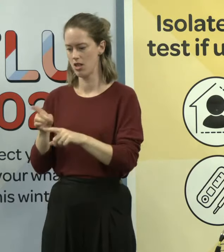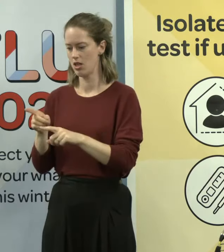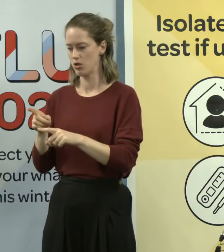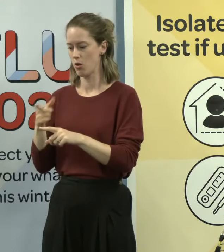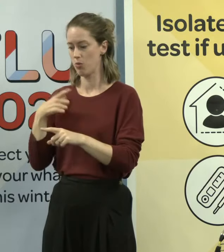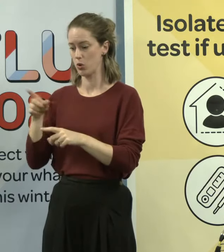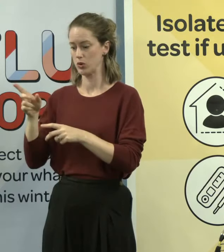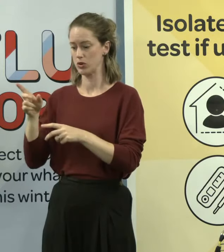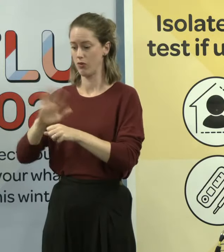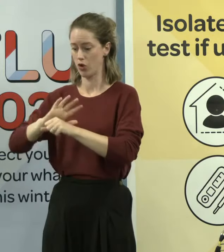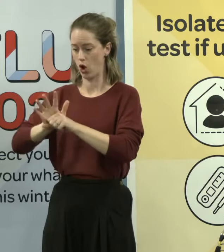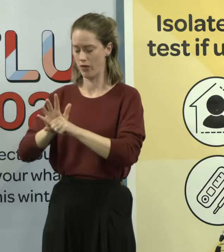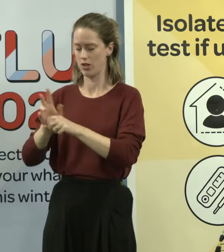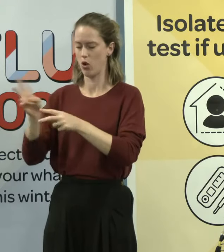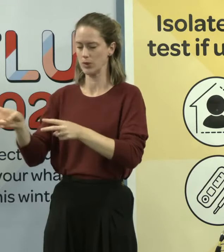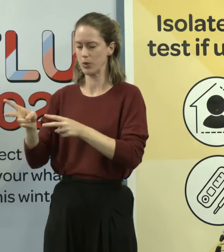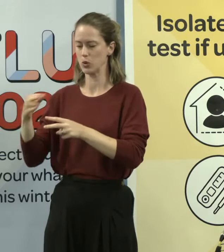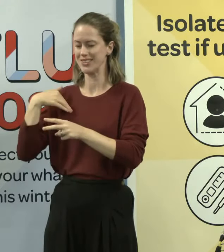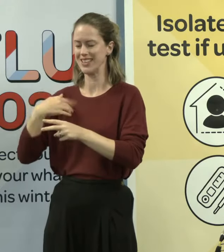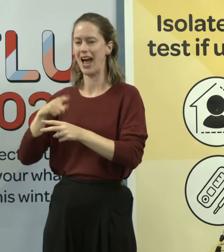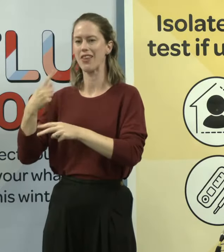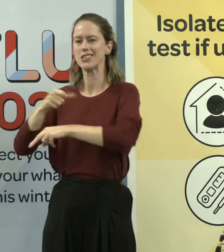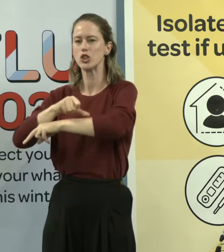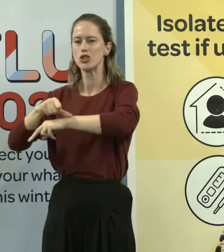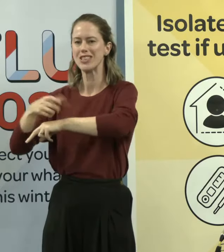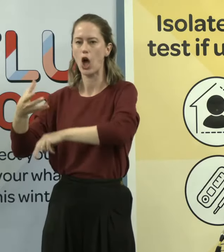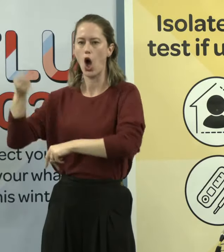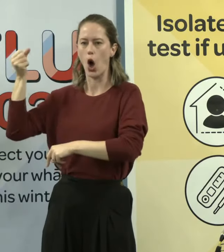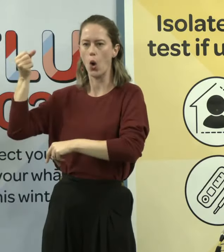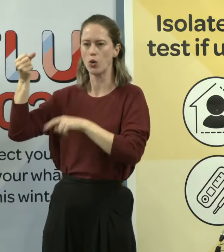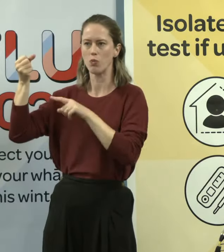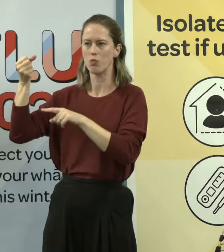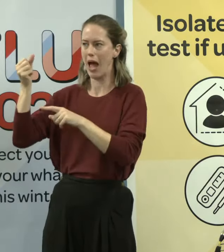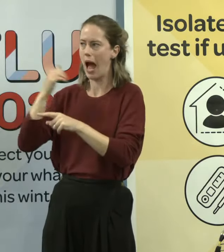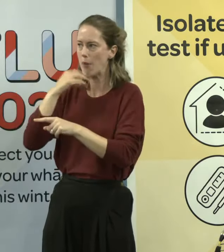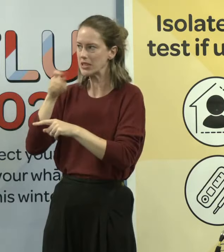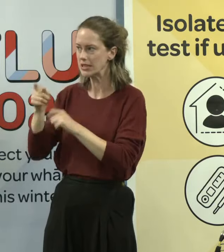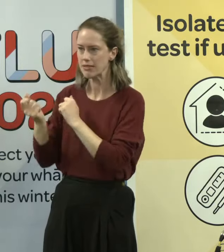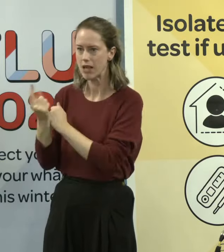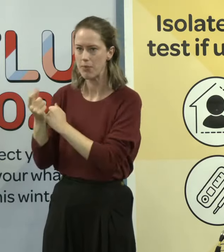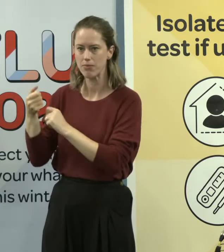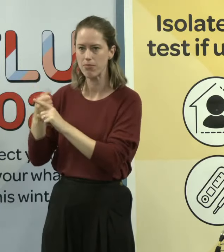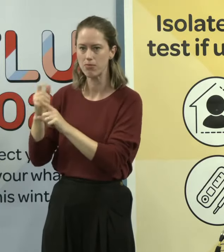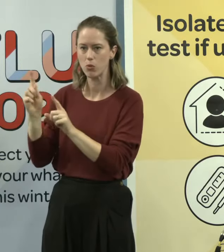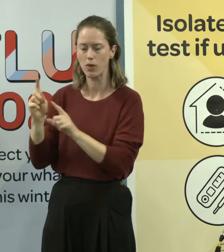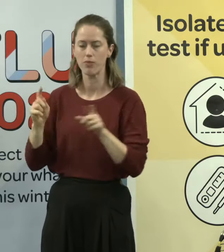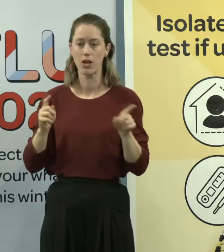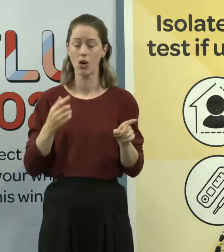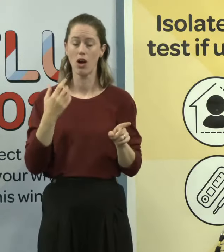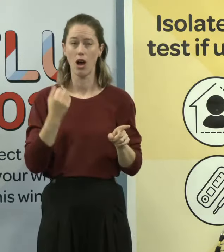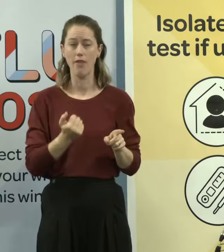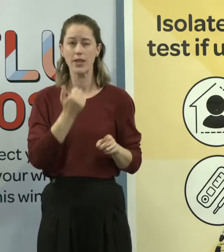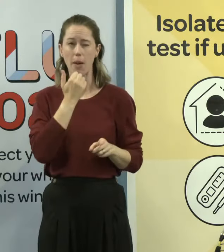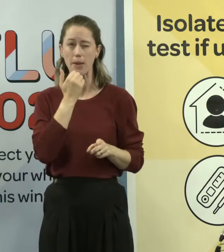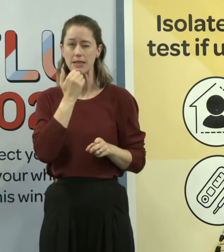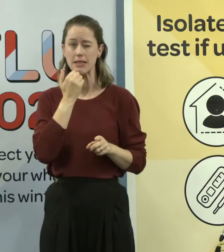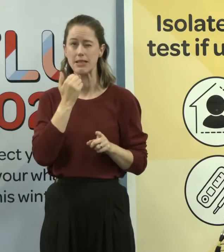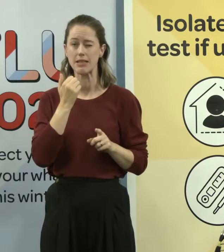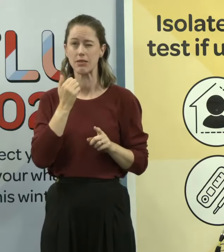pakeke me nga taangata mate mate